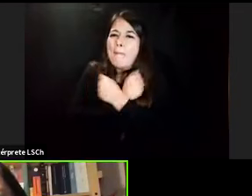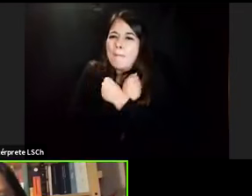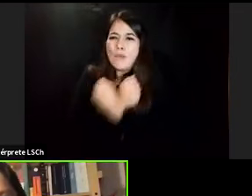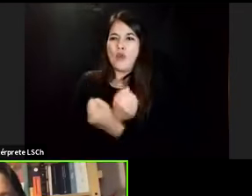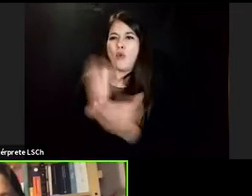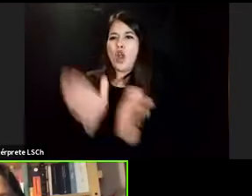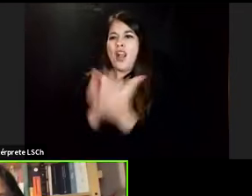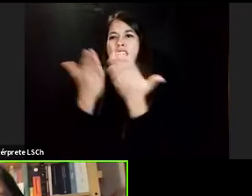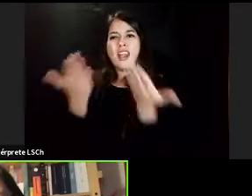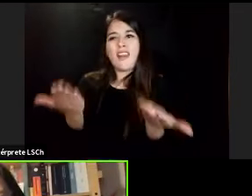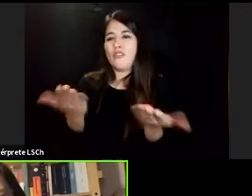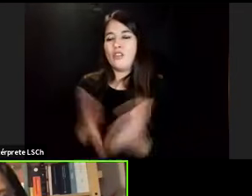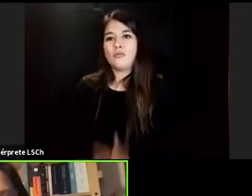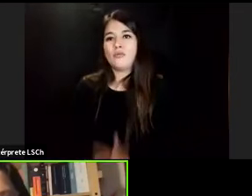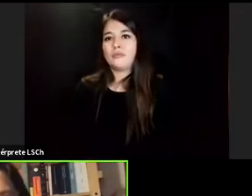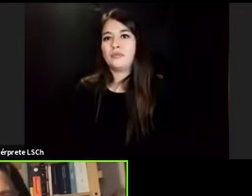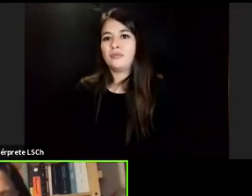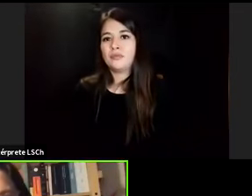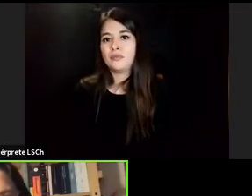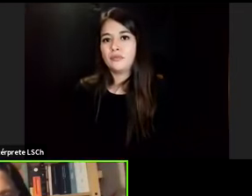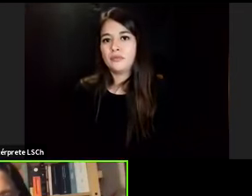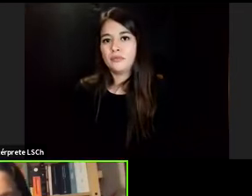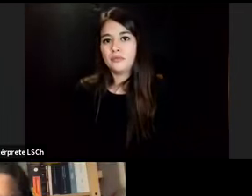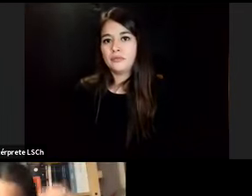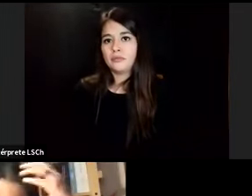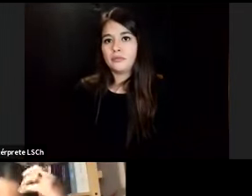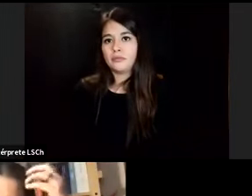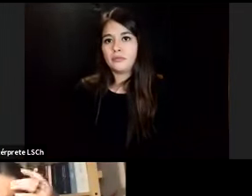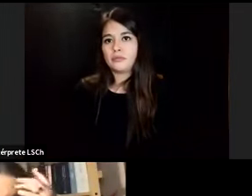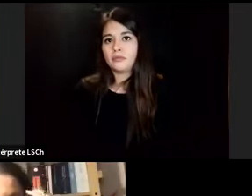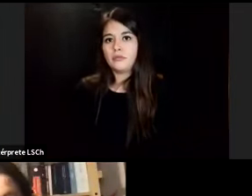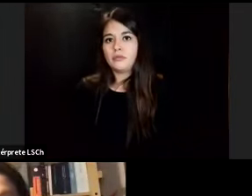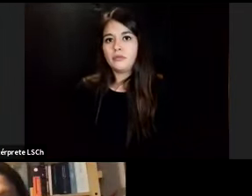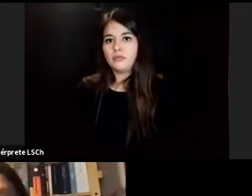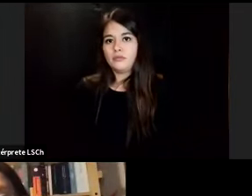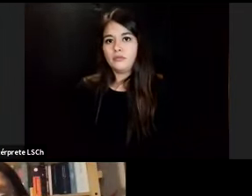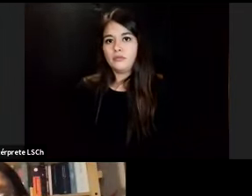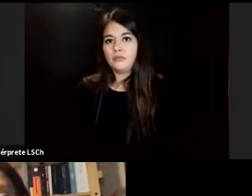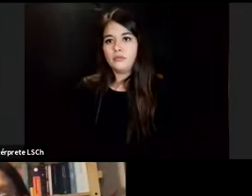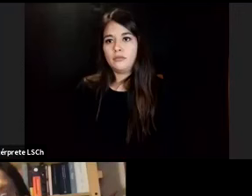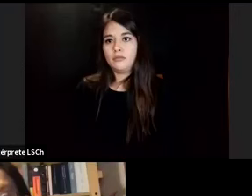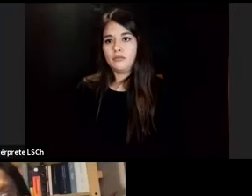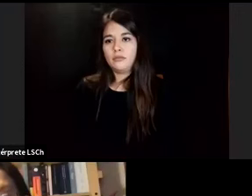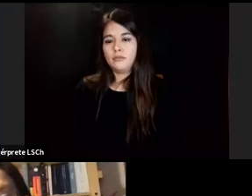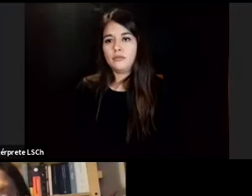dijo me dio José allí y aquí mucha gente que